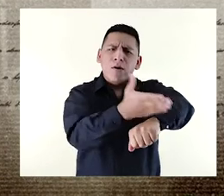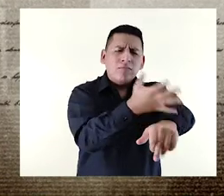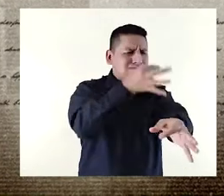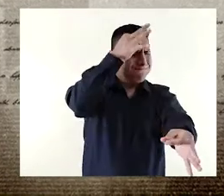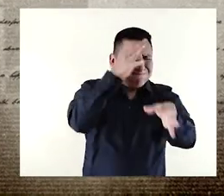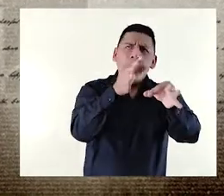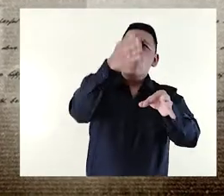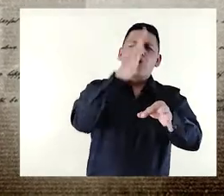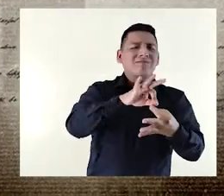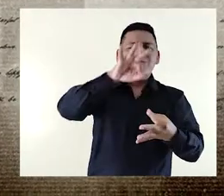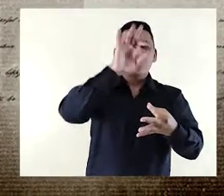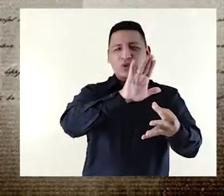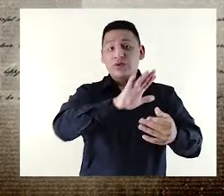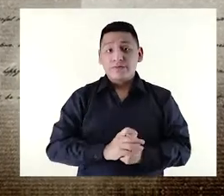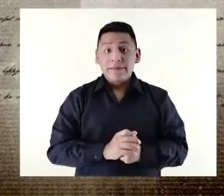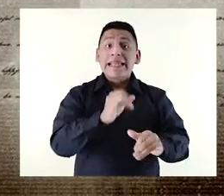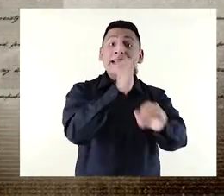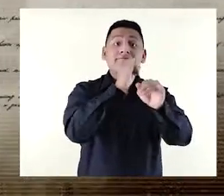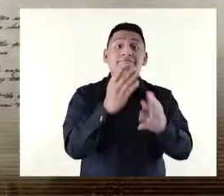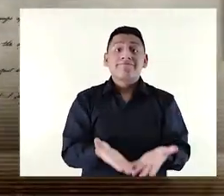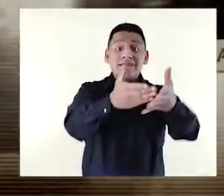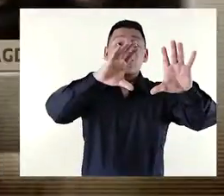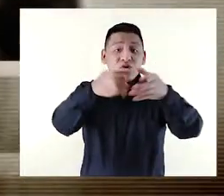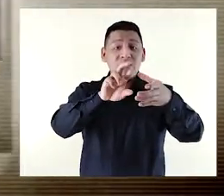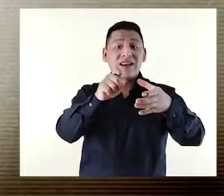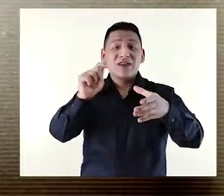en el sentido de recogimiento espiritual. Esta iglesia perteneció a la Recoleta